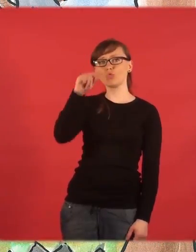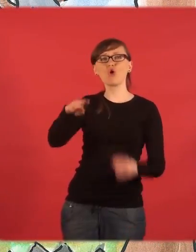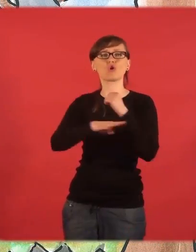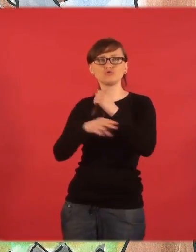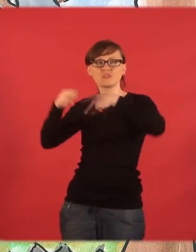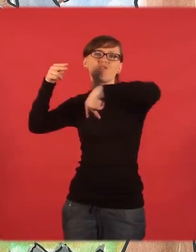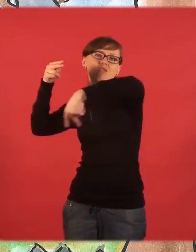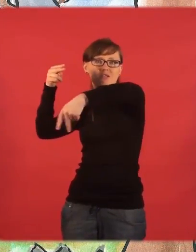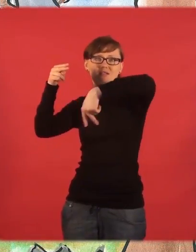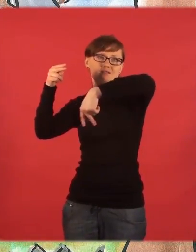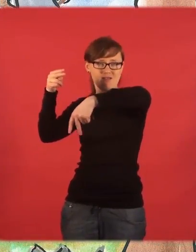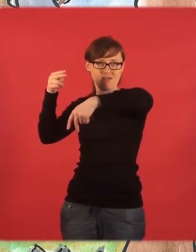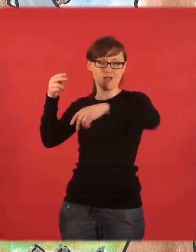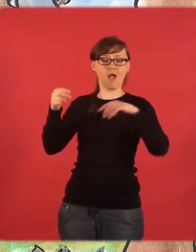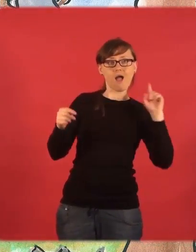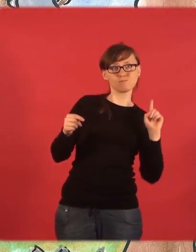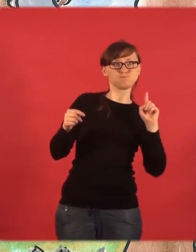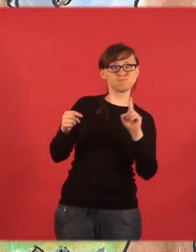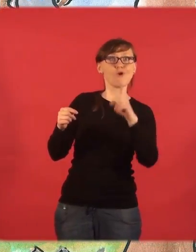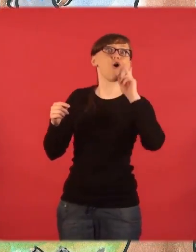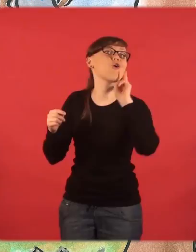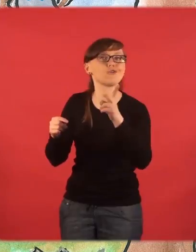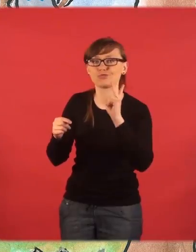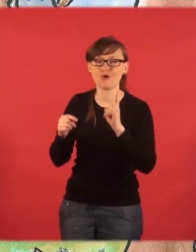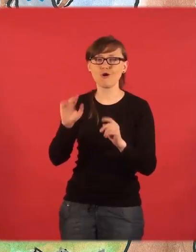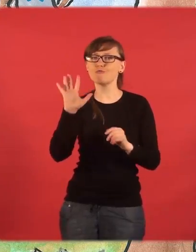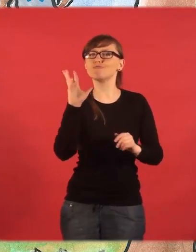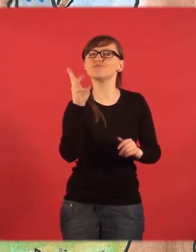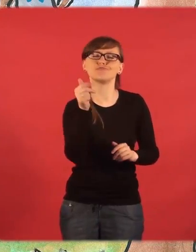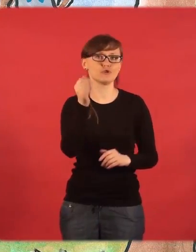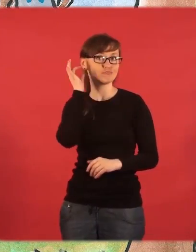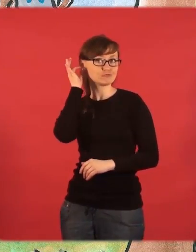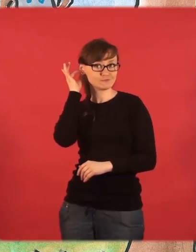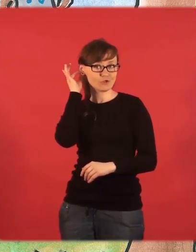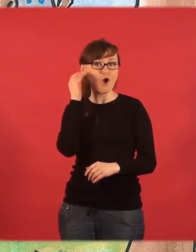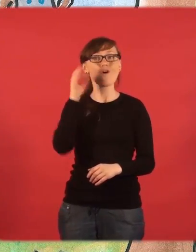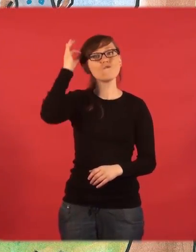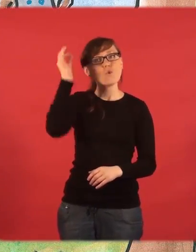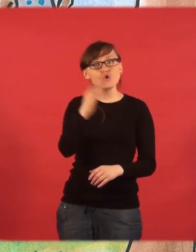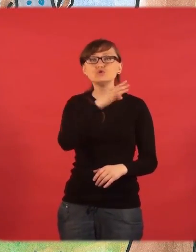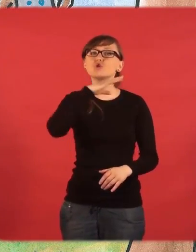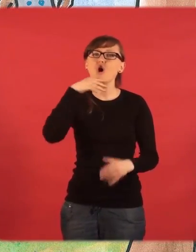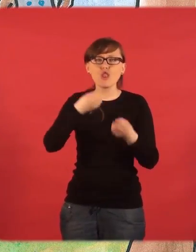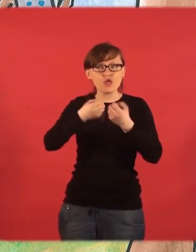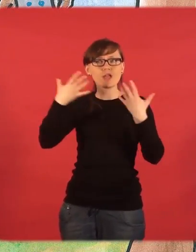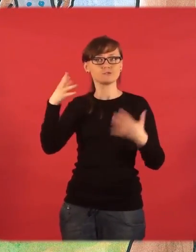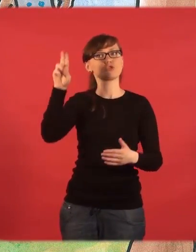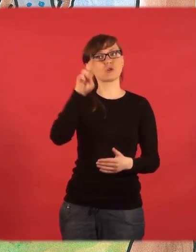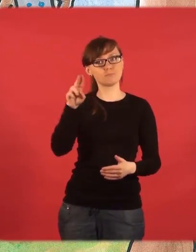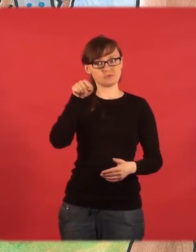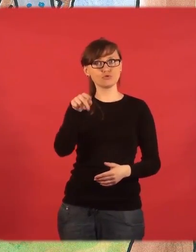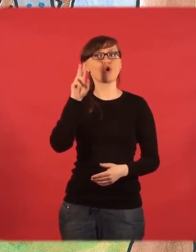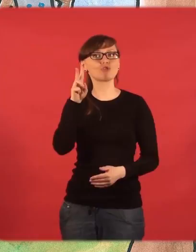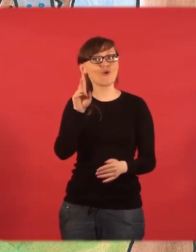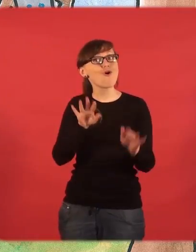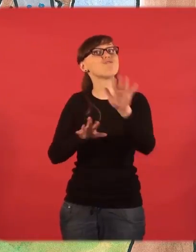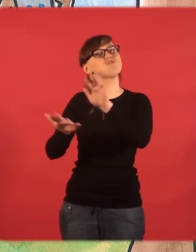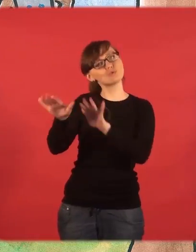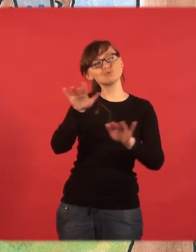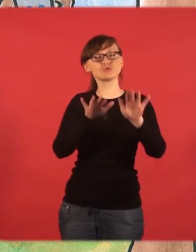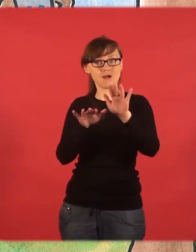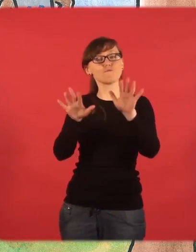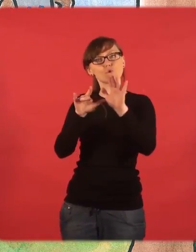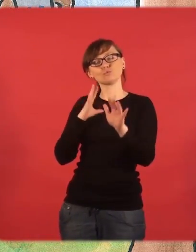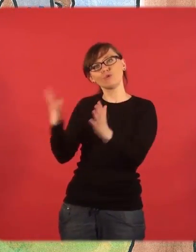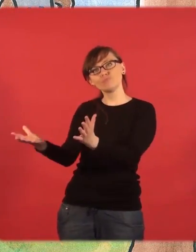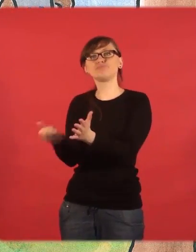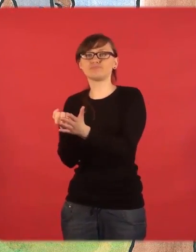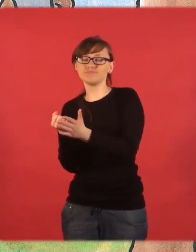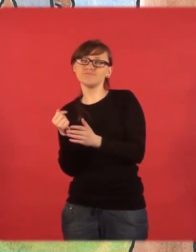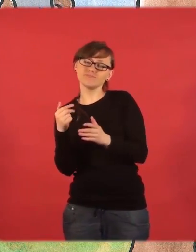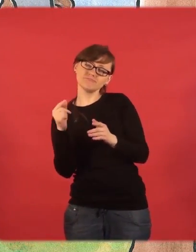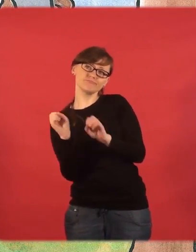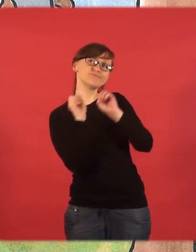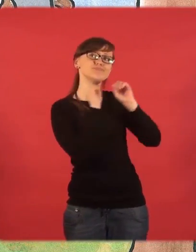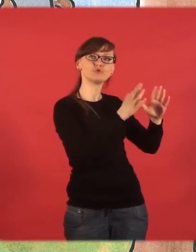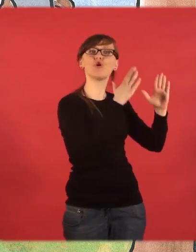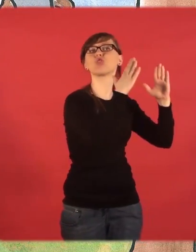Na szczęście uratowała go śliczna Dzieweczka o Błękitnych Włosach, która mieszkała niedaleko. Naprawdę była to Wróżka.